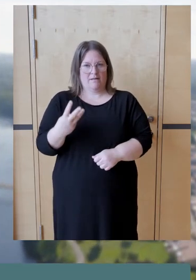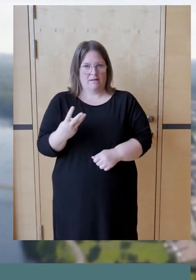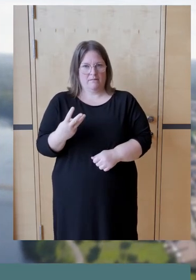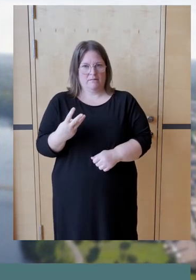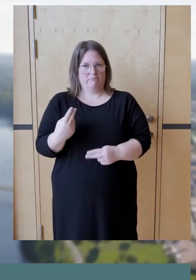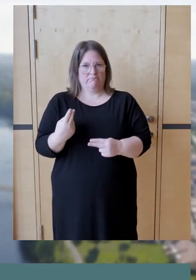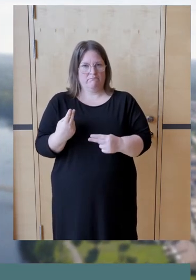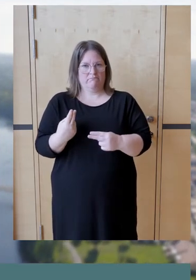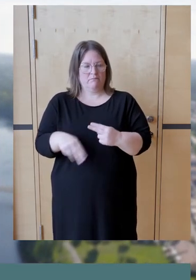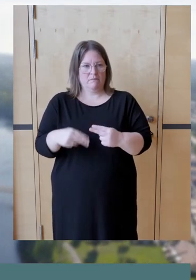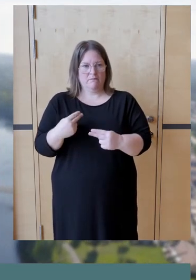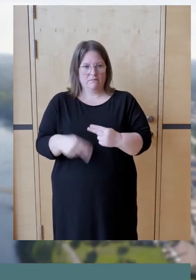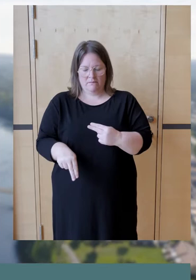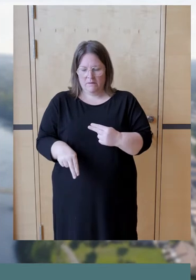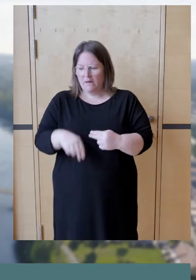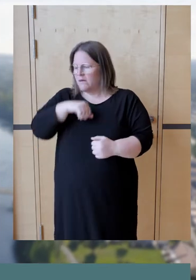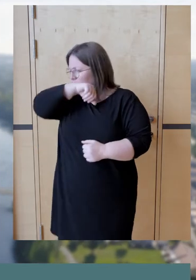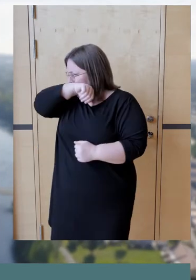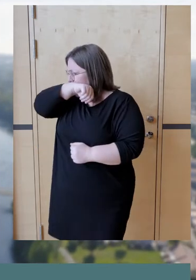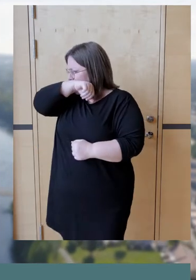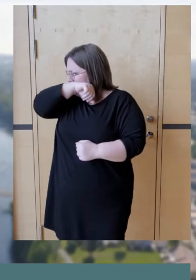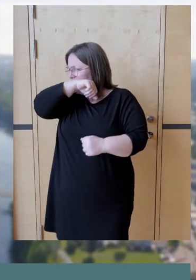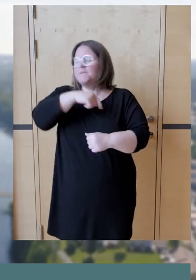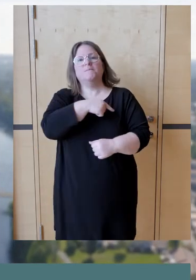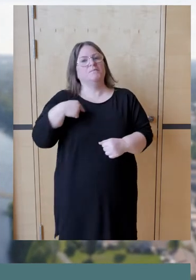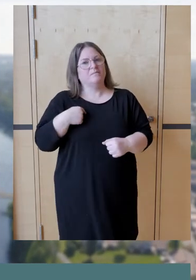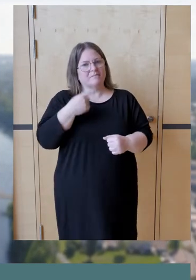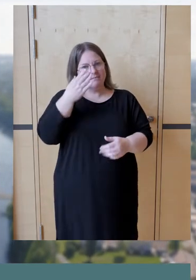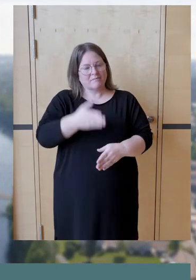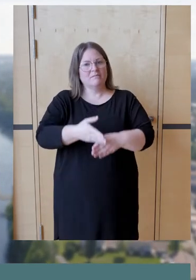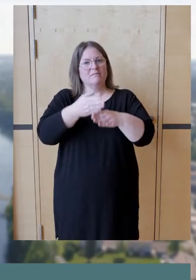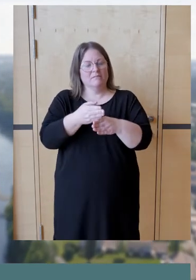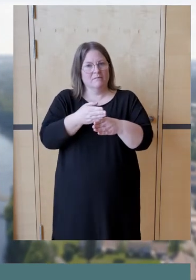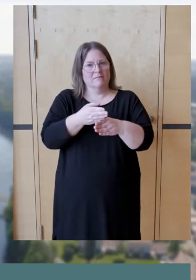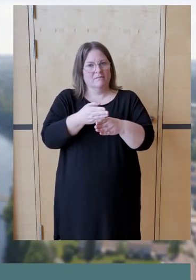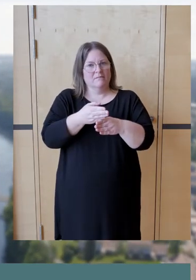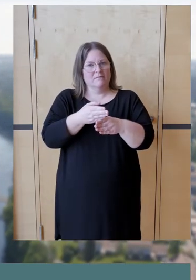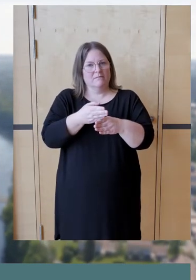Så när vi kyrkan det att vi skulle bygga ett nytt boende då viskande alliansens företrädare avslag på det